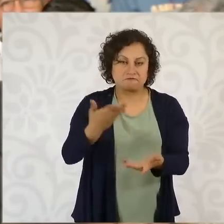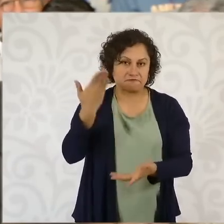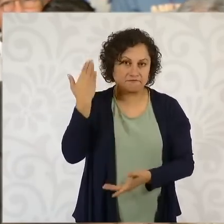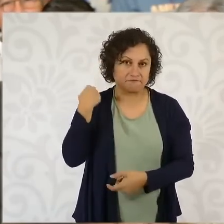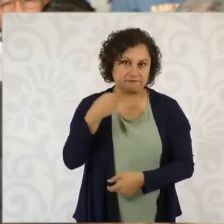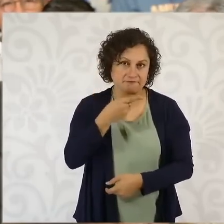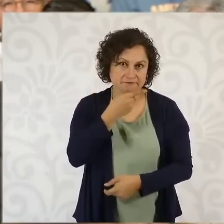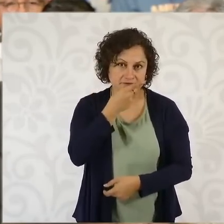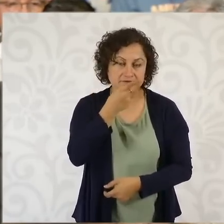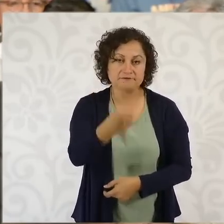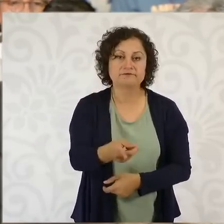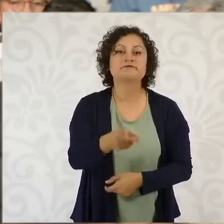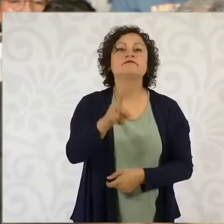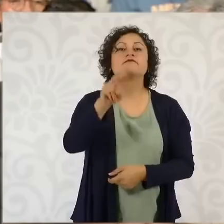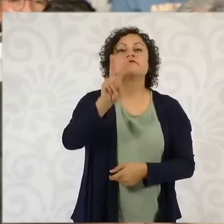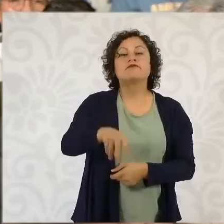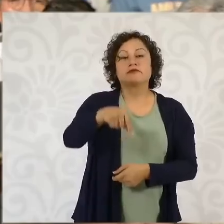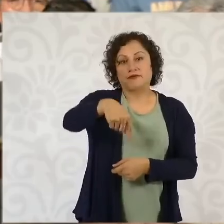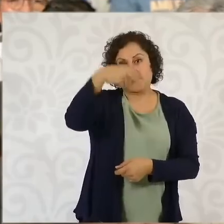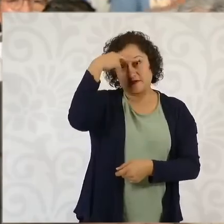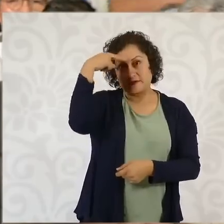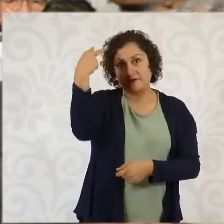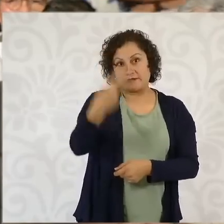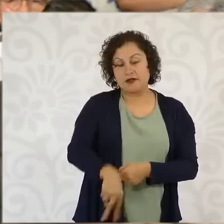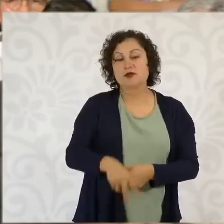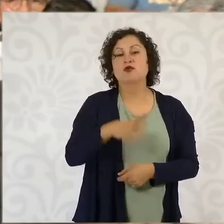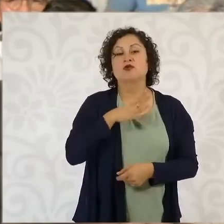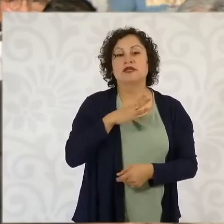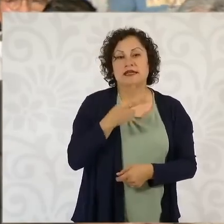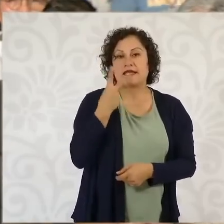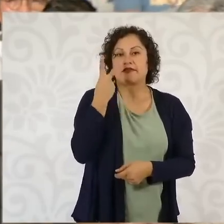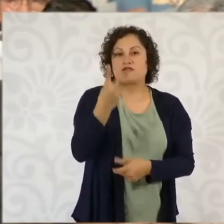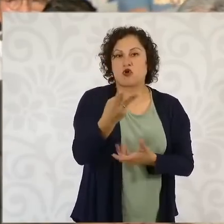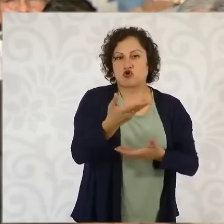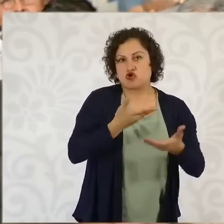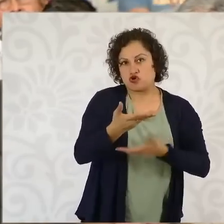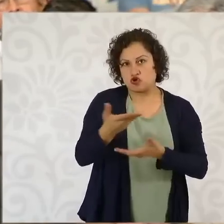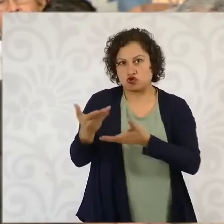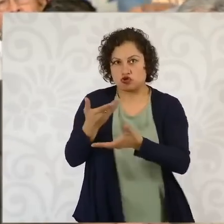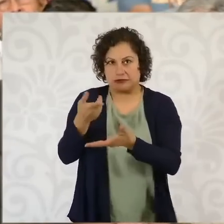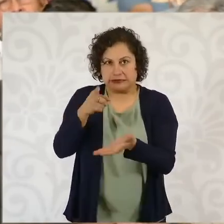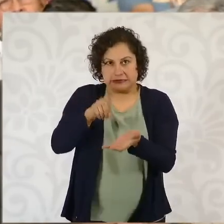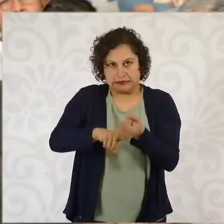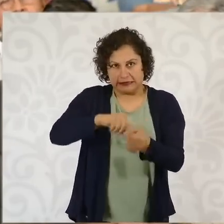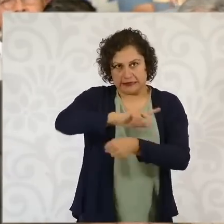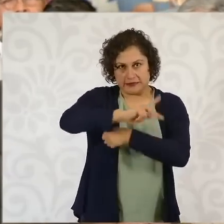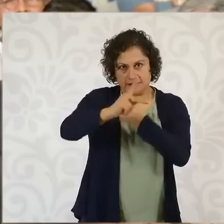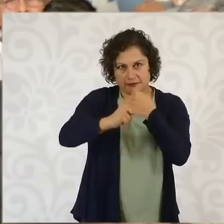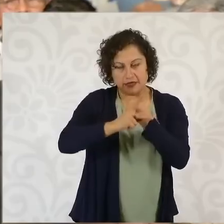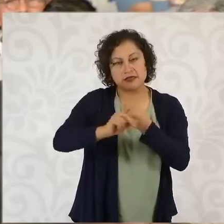internos así los califico yo uno aquí dentro del país y otro allá en en la Unión Americana me estoy